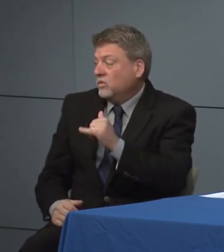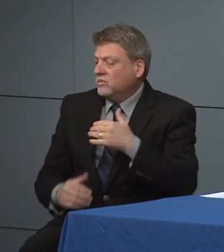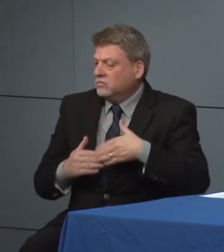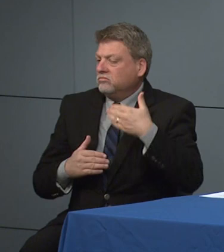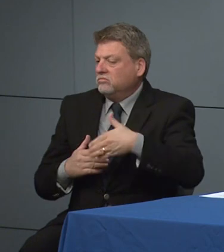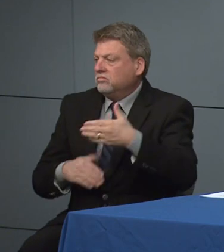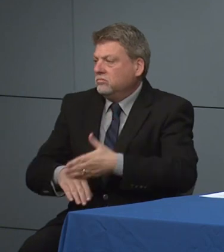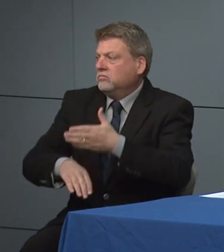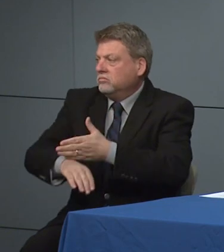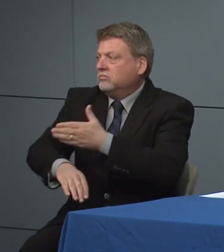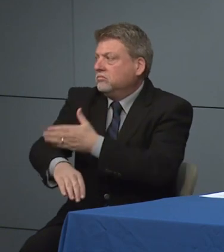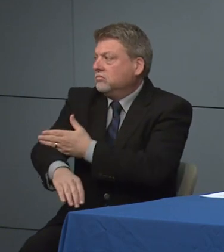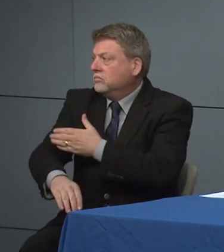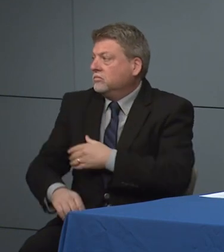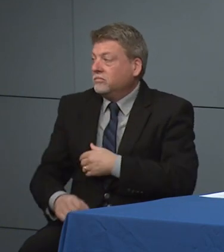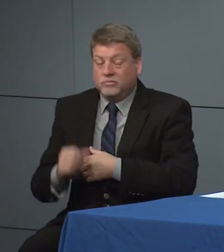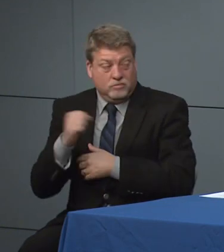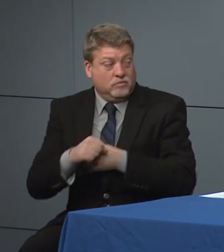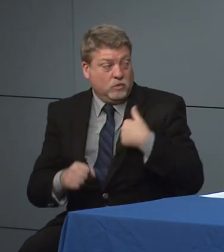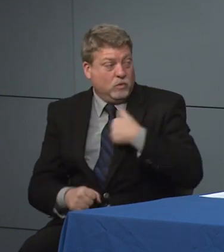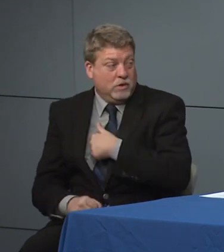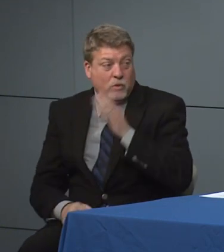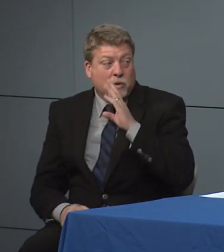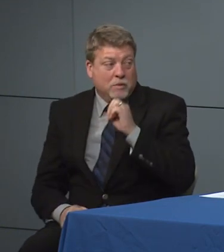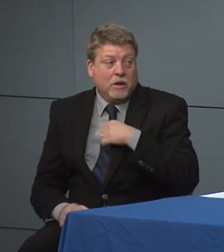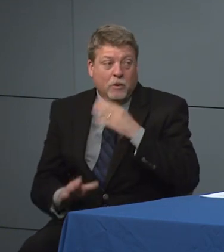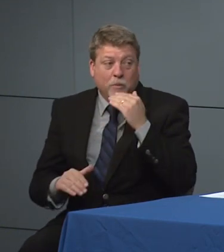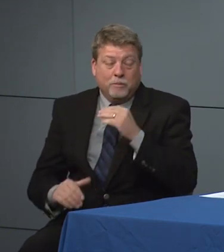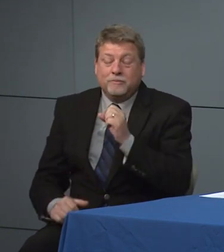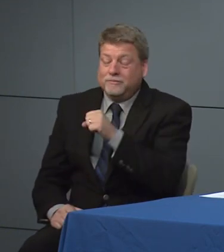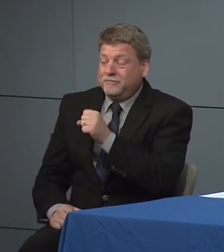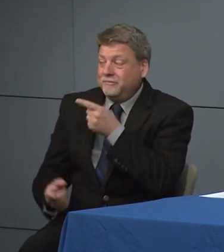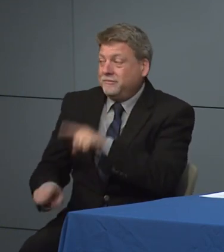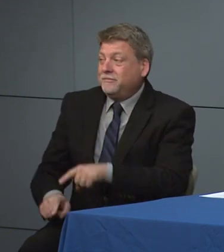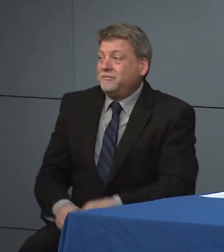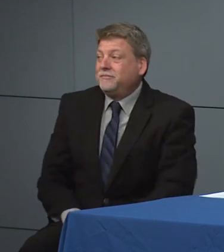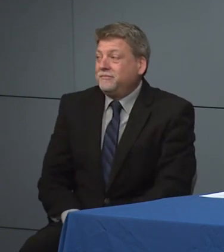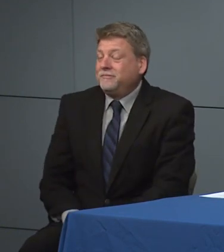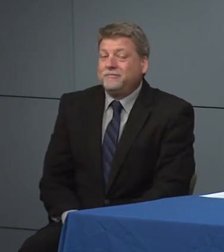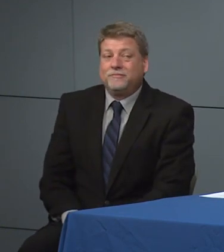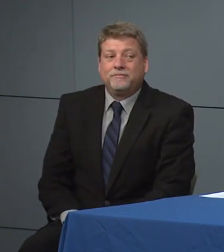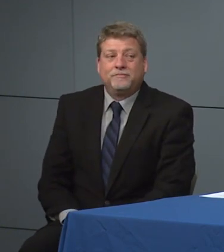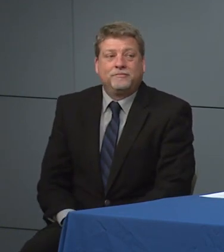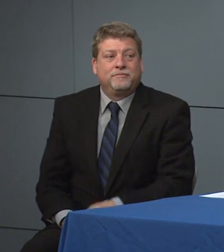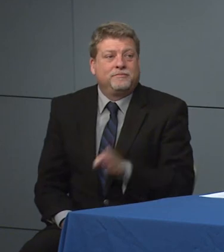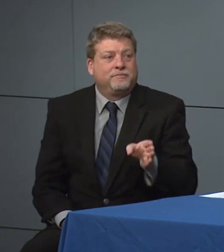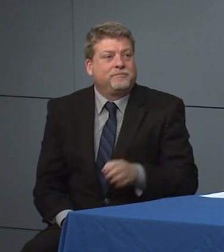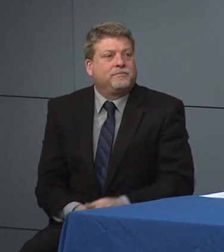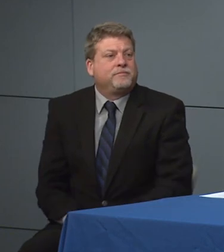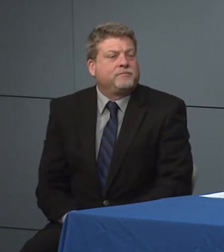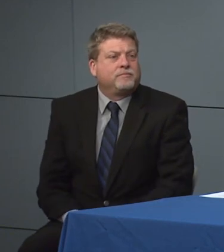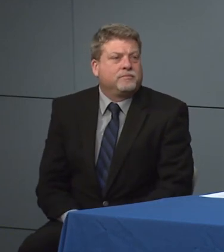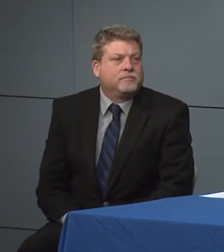ayer ayer antes que el Celler y mañana mejor que hoy día espero que se lance así.